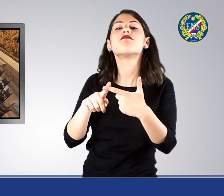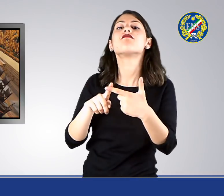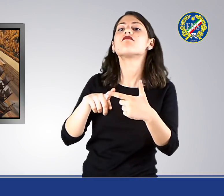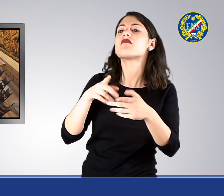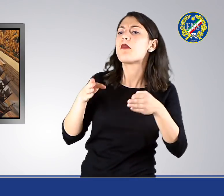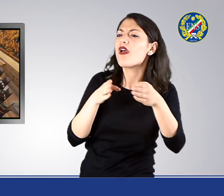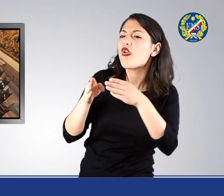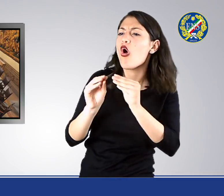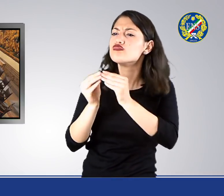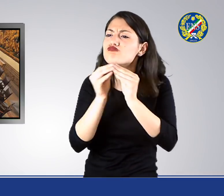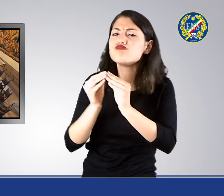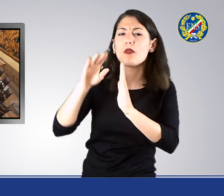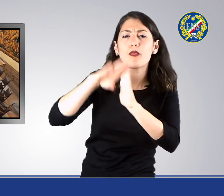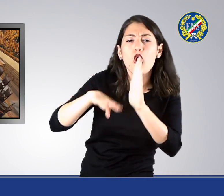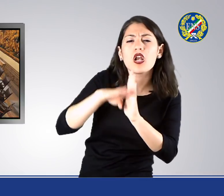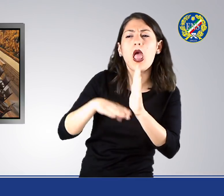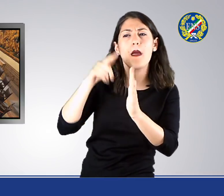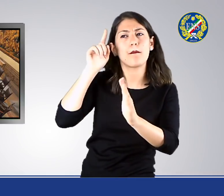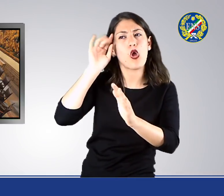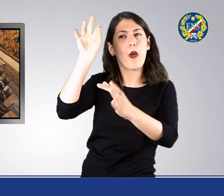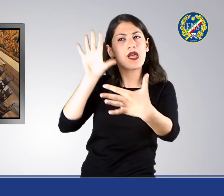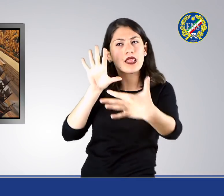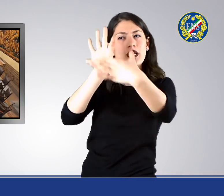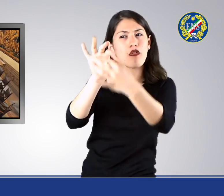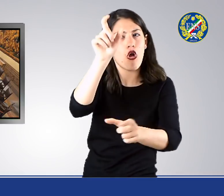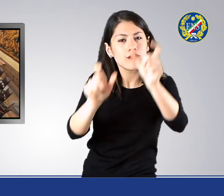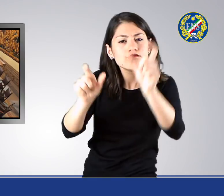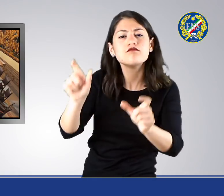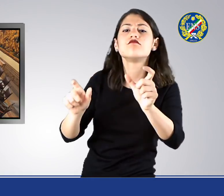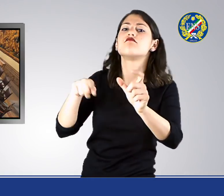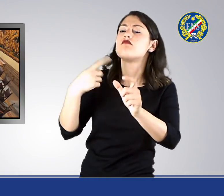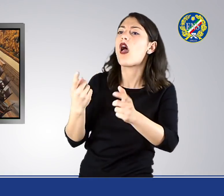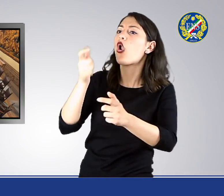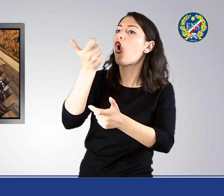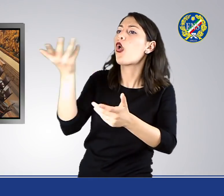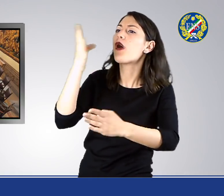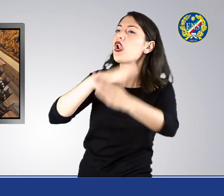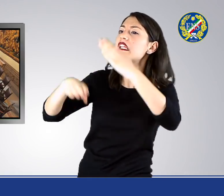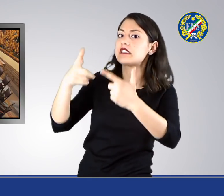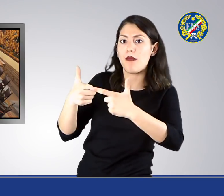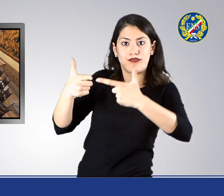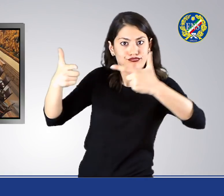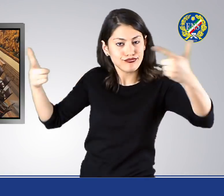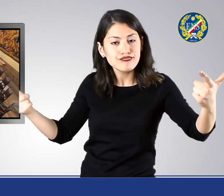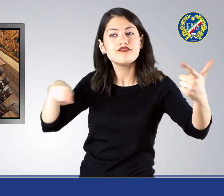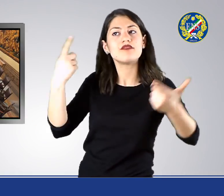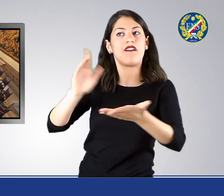elaborando e proponendo piani, programmi e linee di indirizzo per l’aumento dell’occupazione